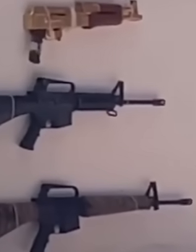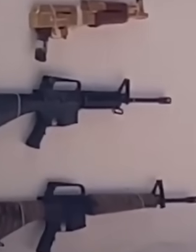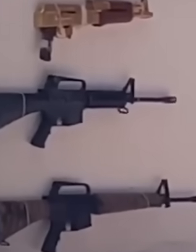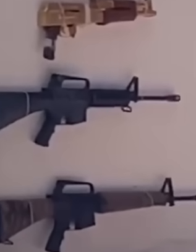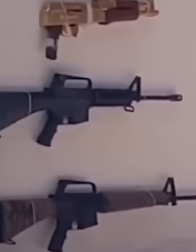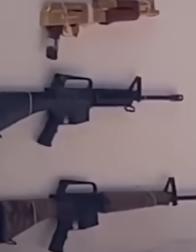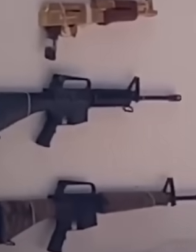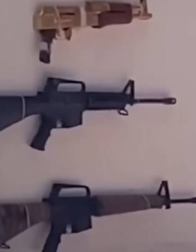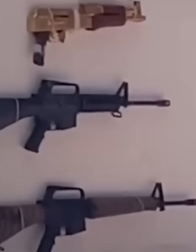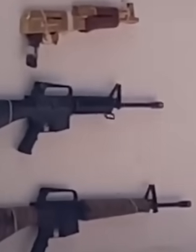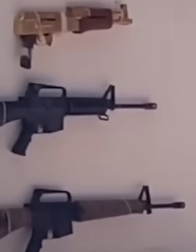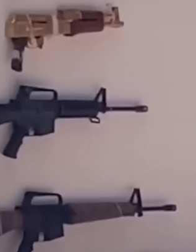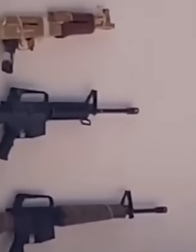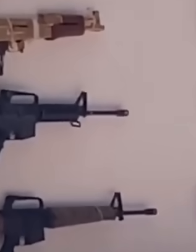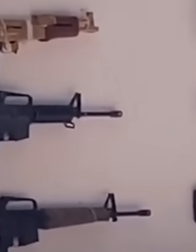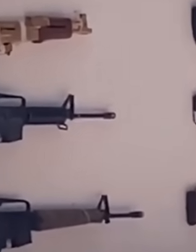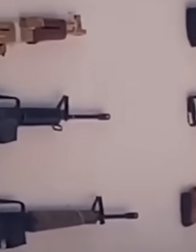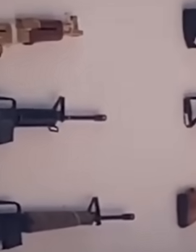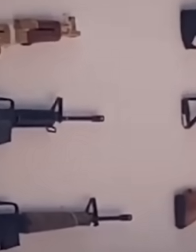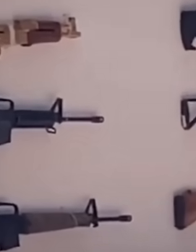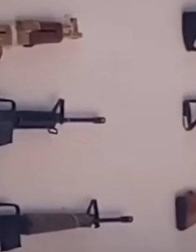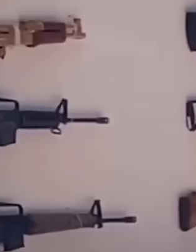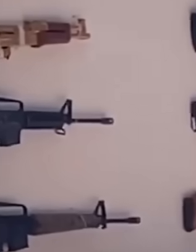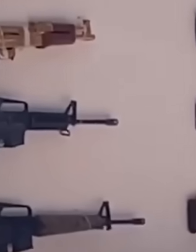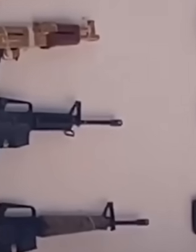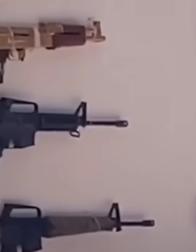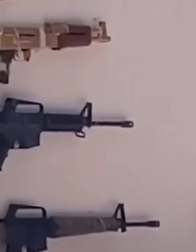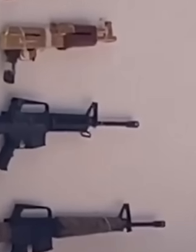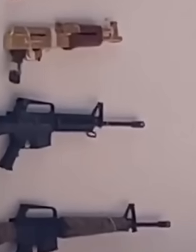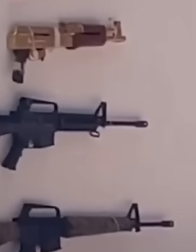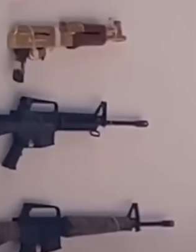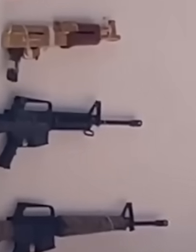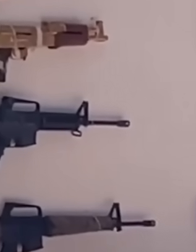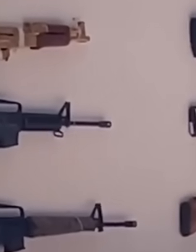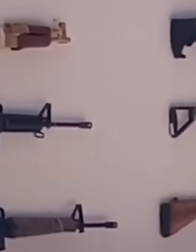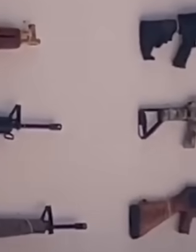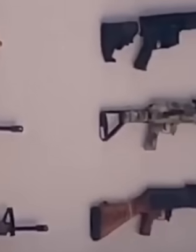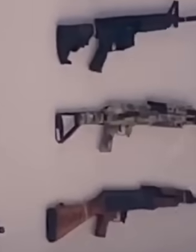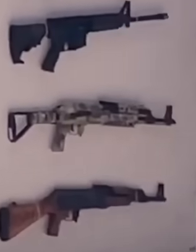de paz de la presidenta Claudia Shainbaum desde la Basílica de Guadalupe en la Ciudad de México.